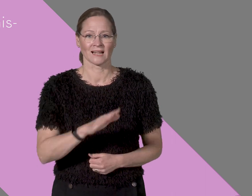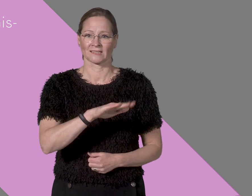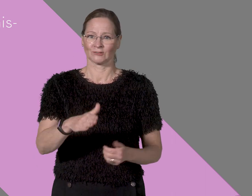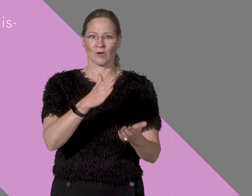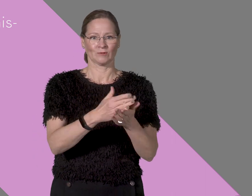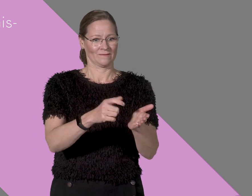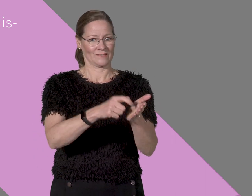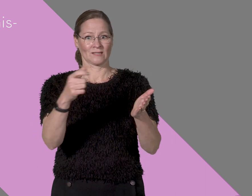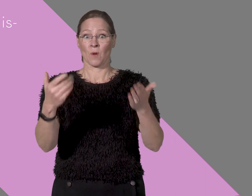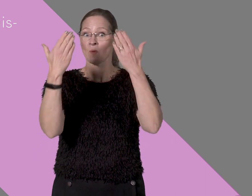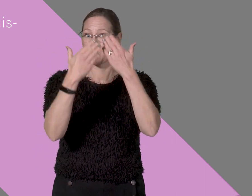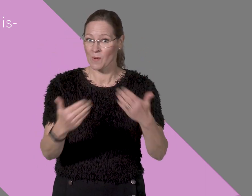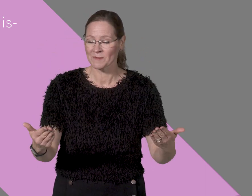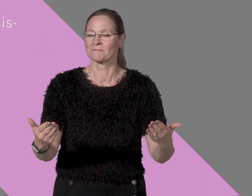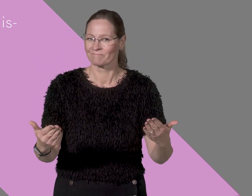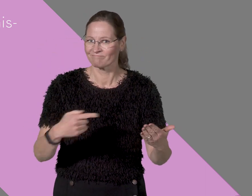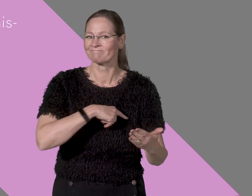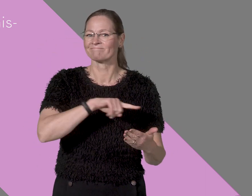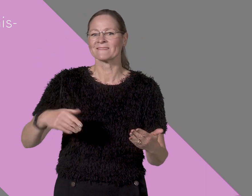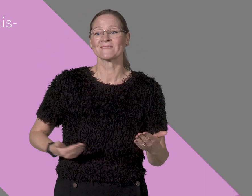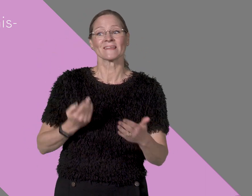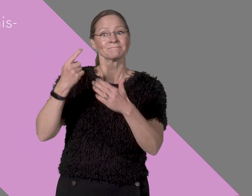Lapsen oikeuksien viikon kunniaksi vierailimme -